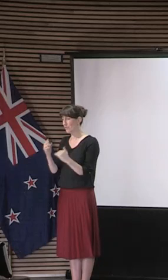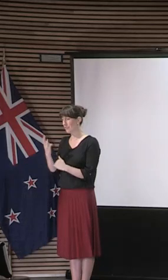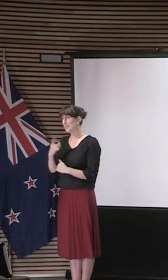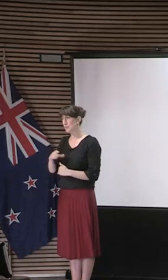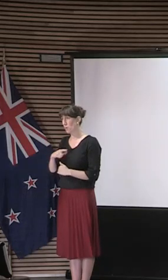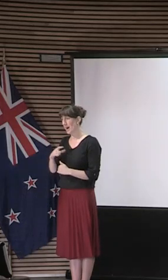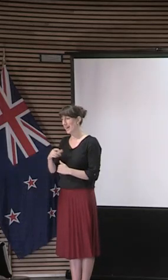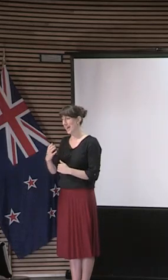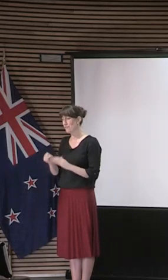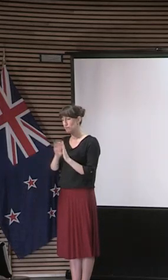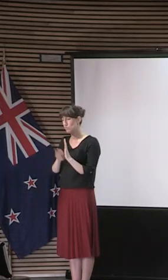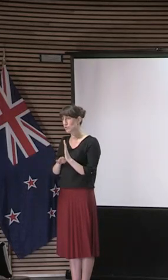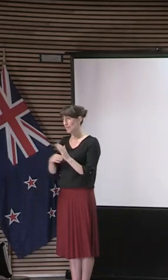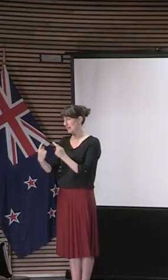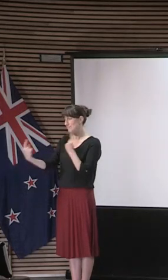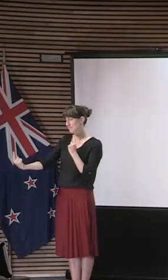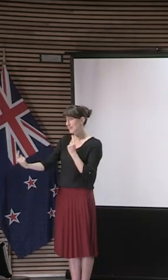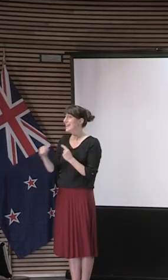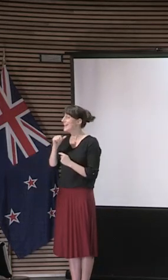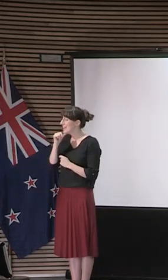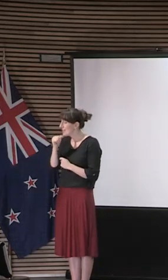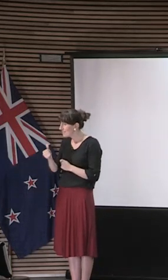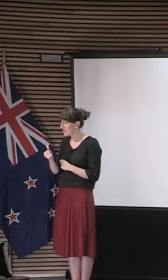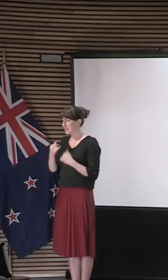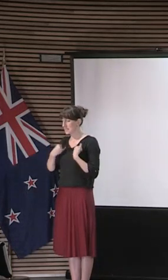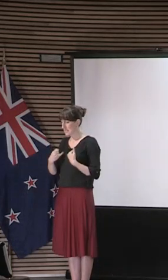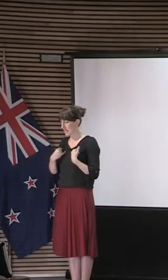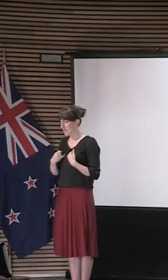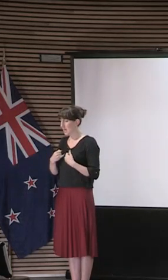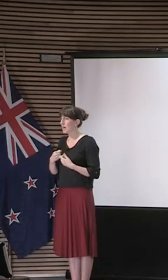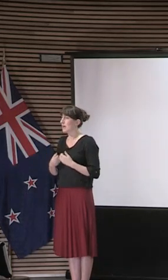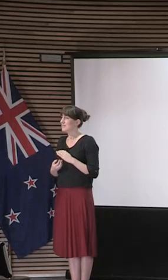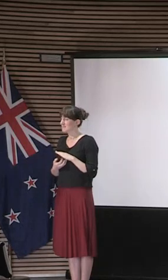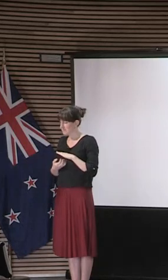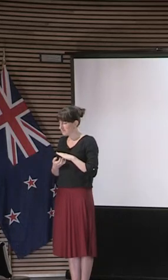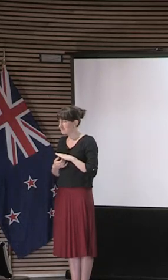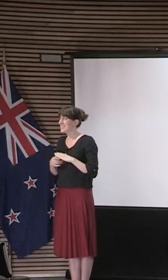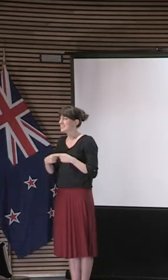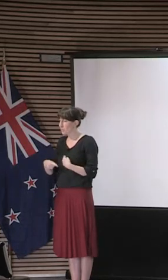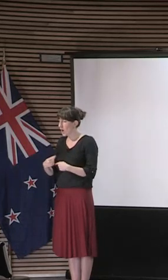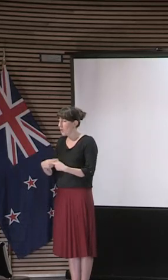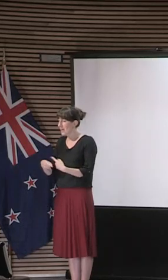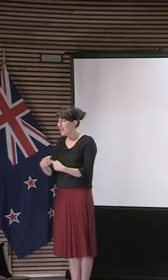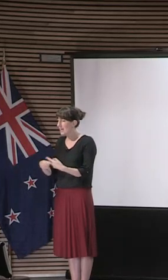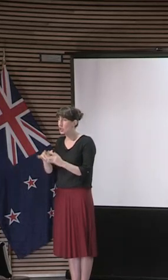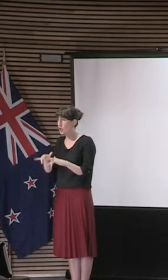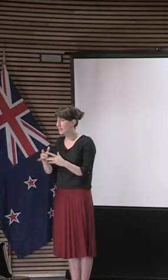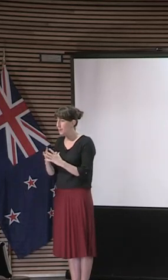roopu tohutohu a te hangarau hei awhina i a maatau ki te hunga mohio kua ora. DR ASHLEY